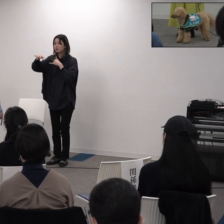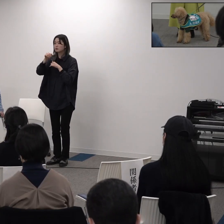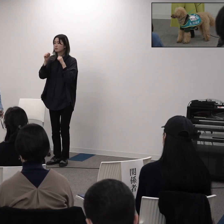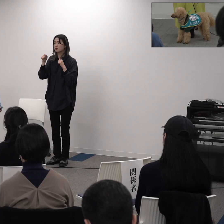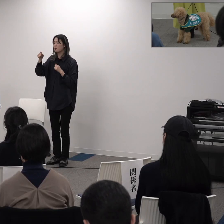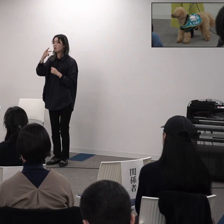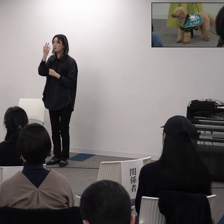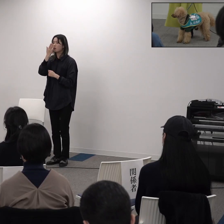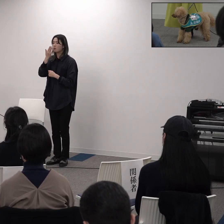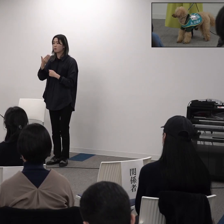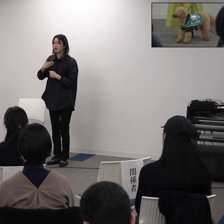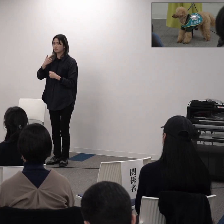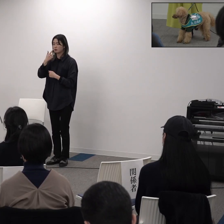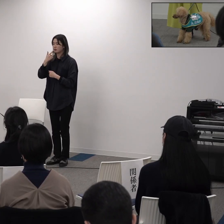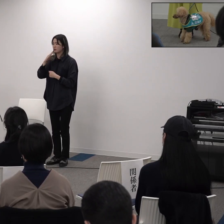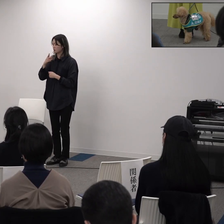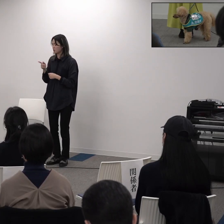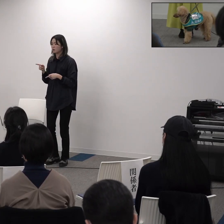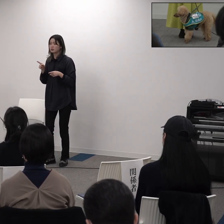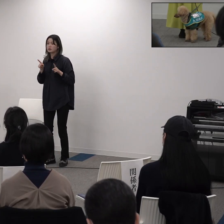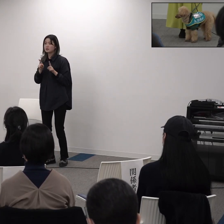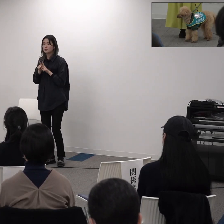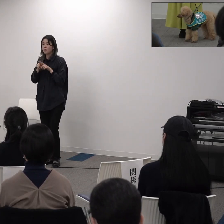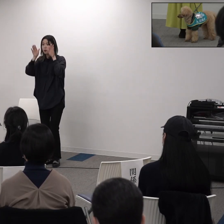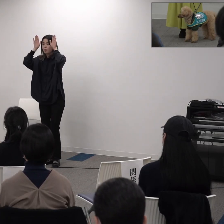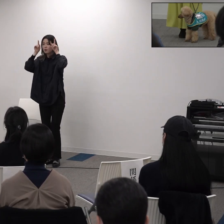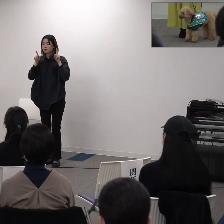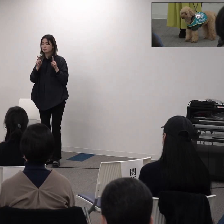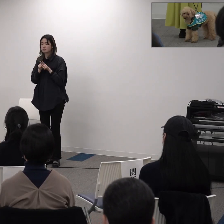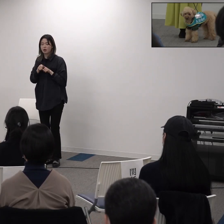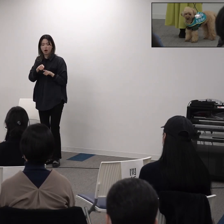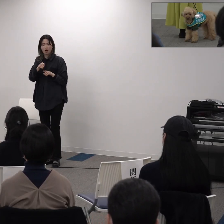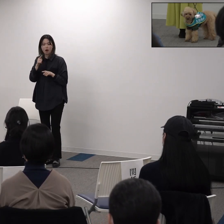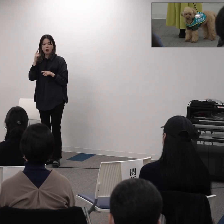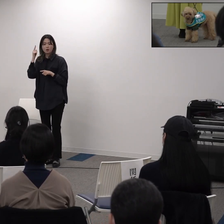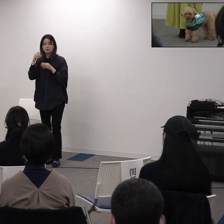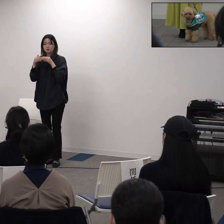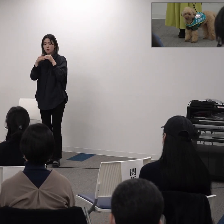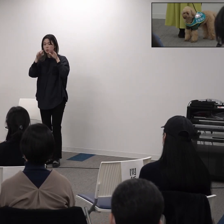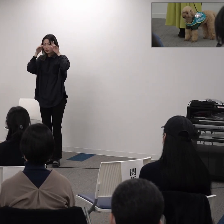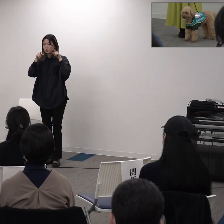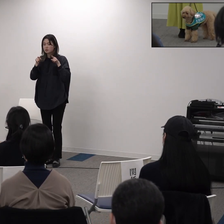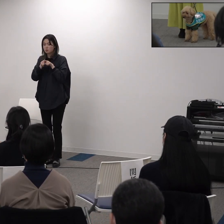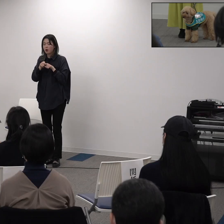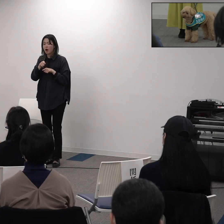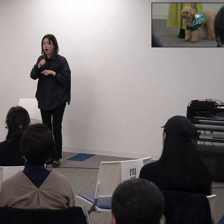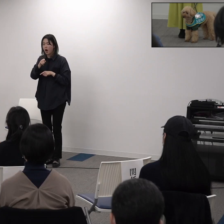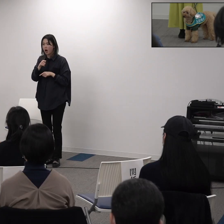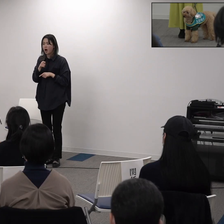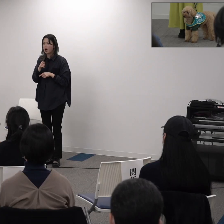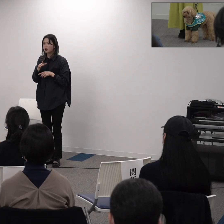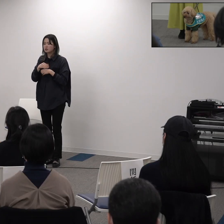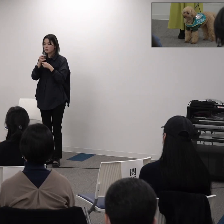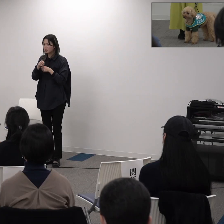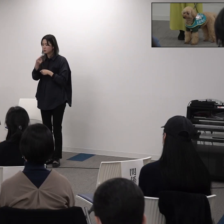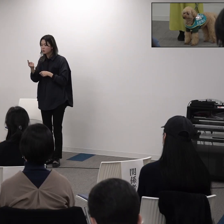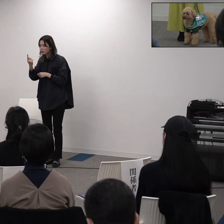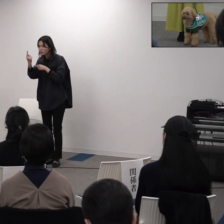でもどうですか チャンプがいたら 聴導犬つれてる わたしが聞こえない人だって皆さん 気づきません？